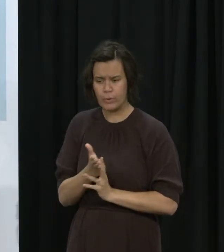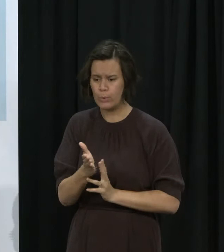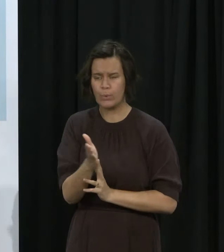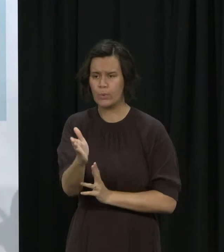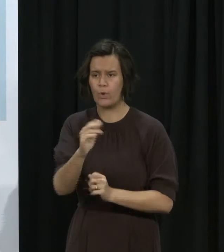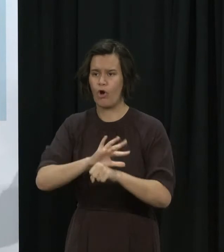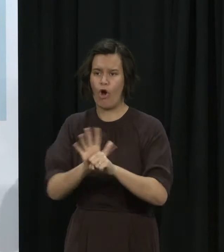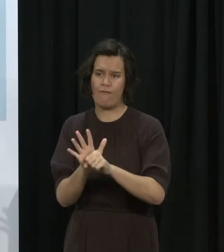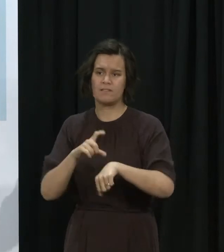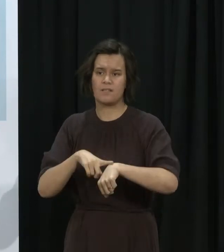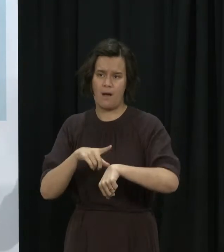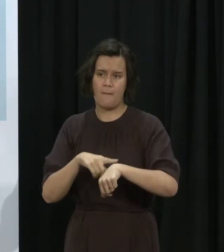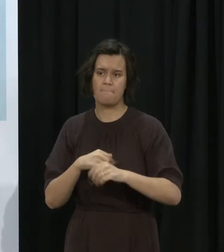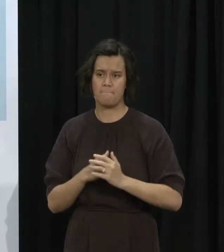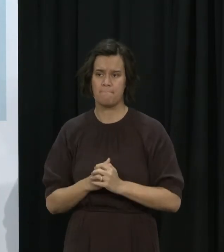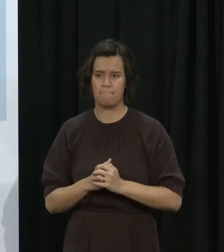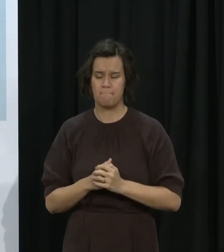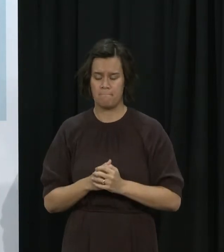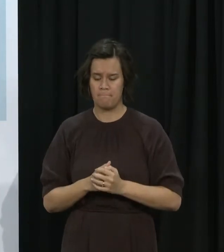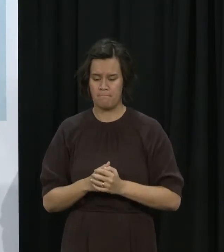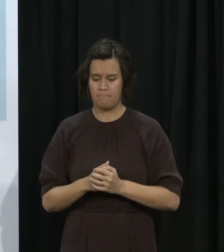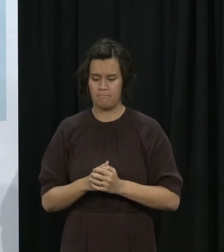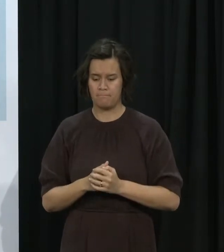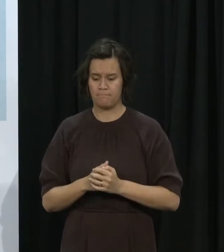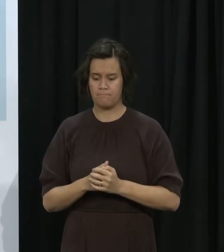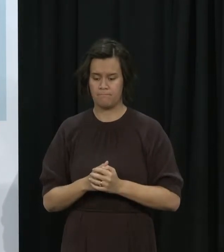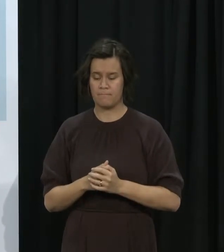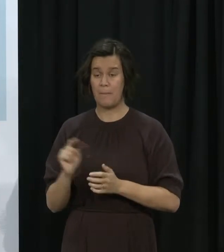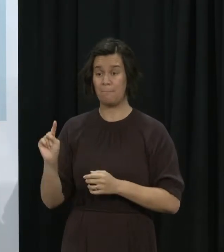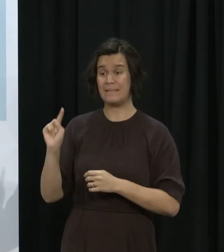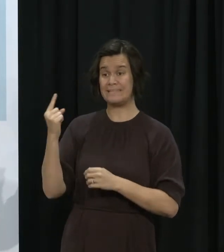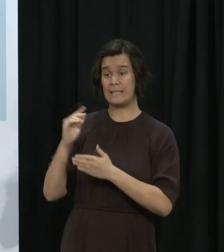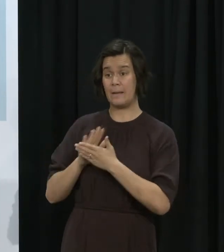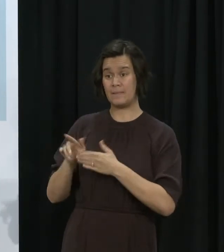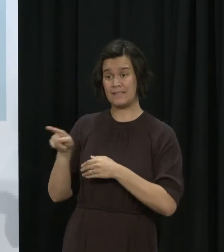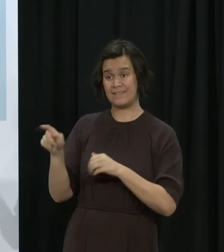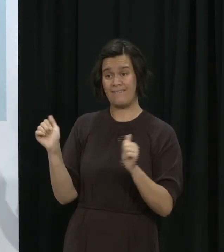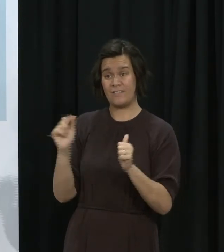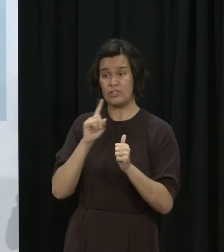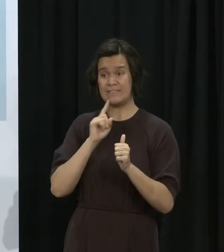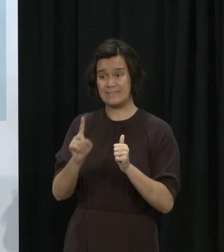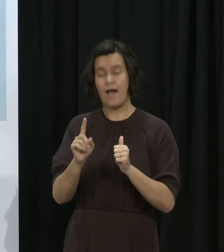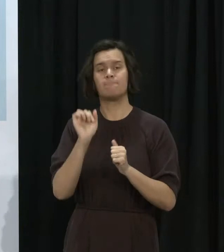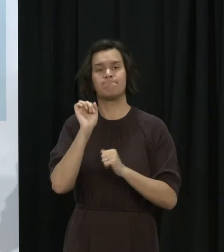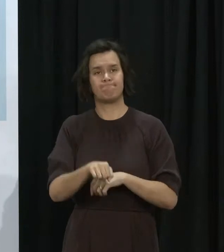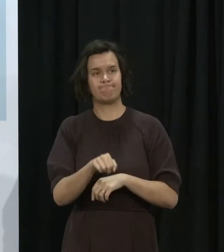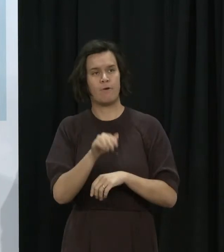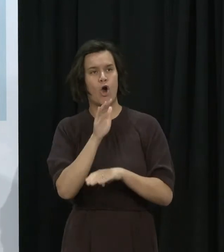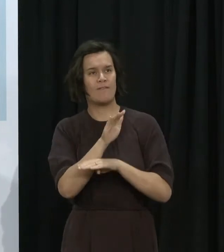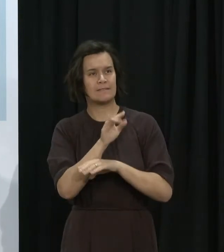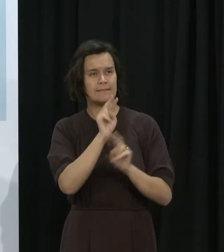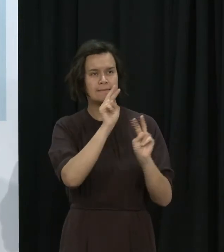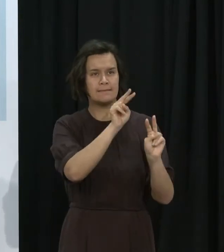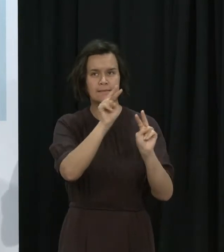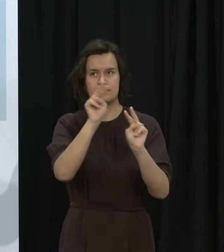Hui me te whakaputa 28 nga kupu tohutohu ki te kaiwhakahaere matua. He karanga nui ki a ratou me nga mema o etahi atu hangarau nga roopu tohutohu i whai waahi nui ki te awhina i